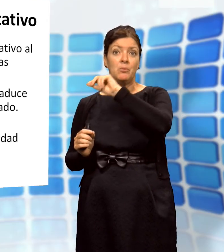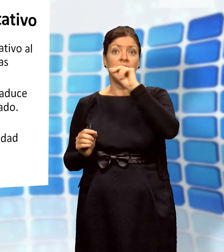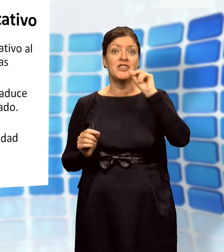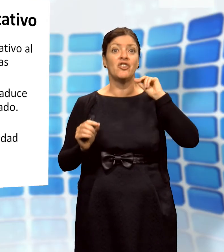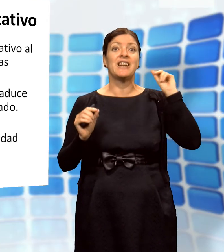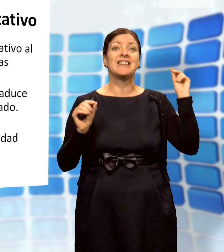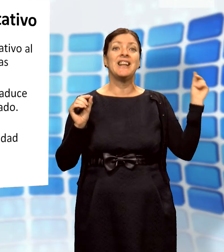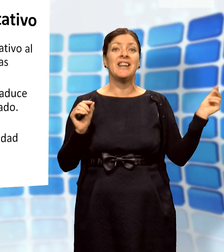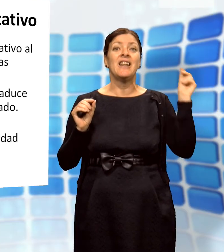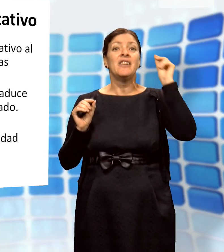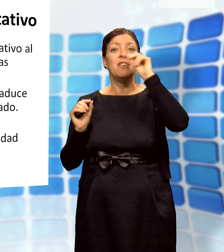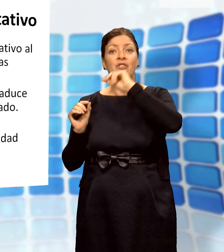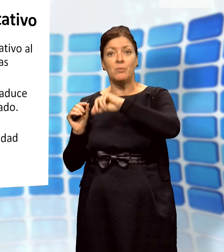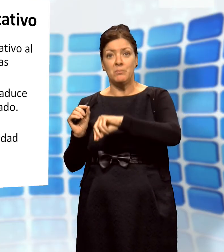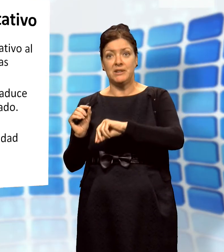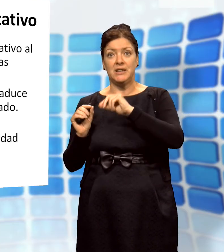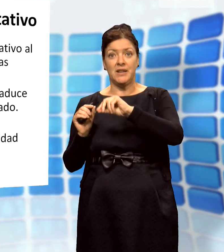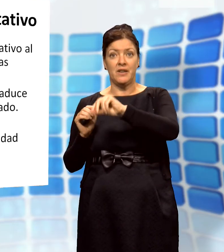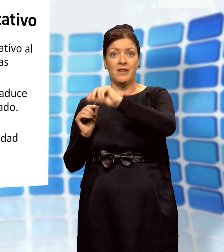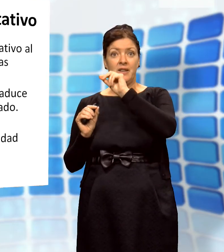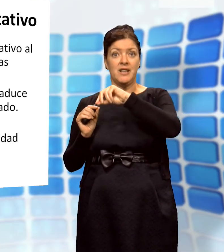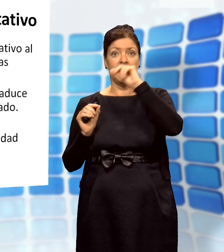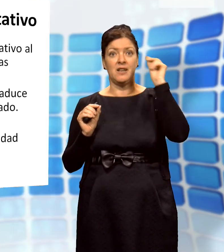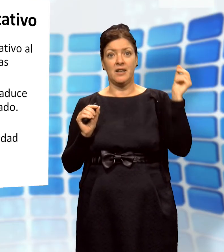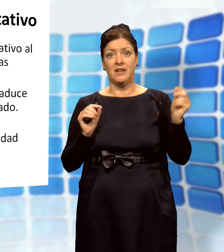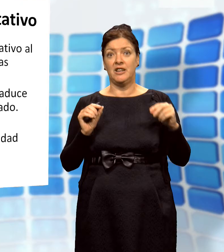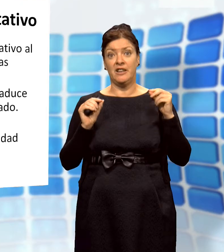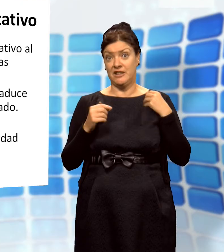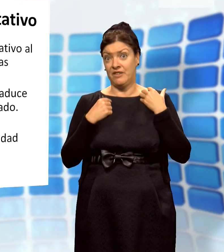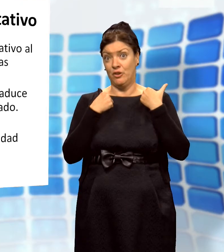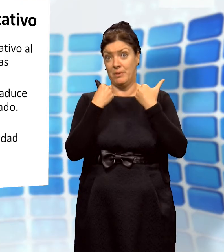por el hecho de que se lee de forma inversa, es decir, de derecha a izquierda, desafiando,